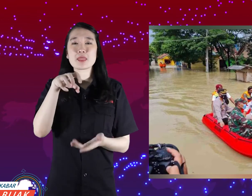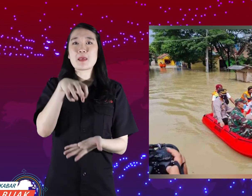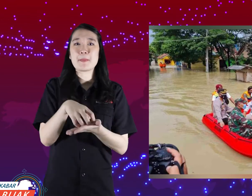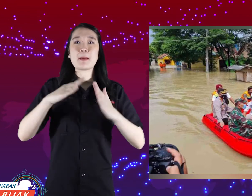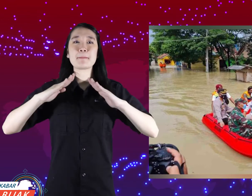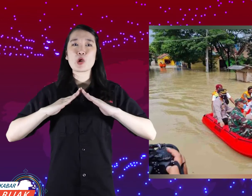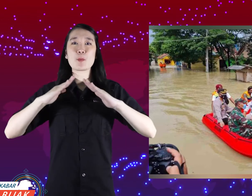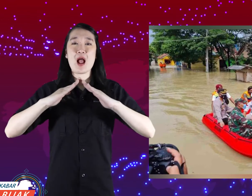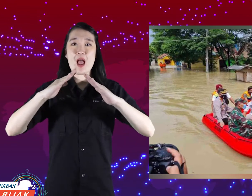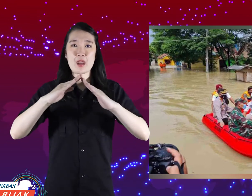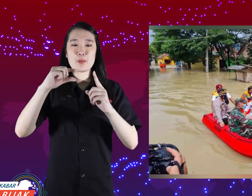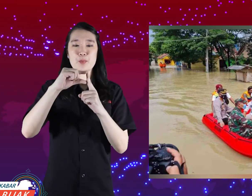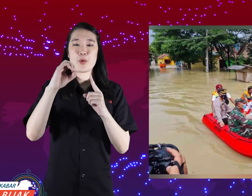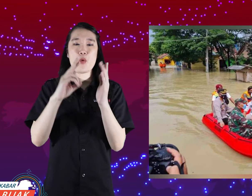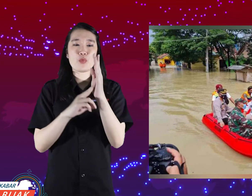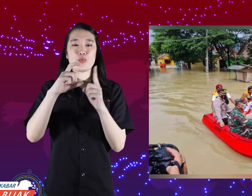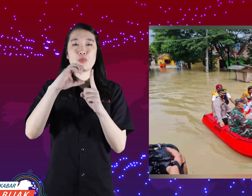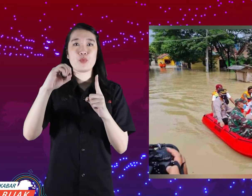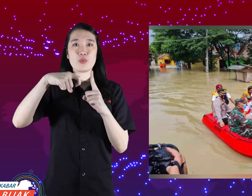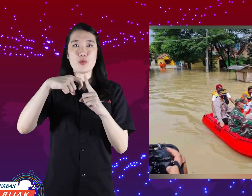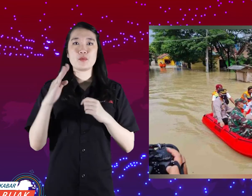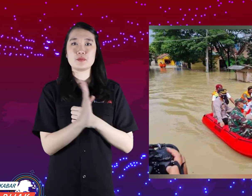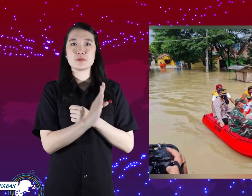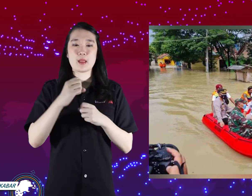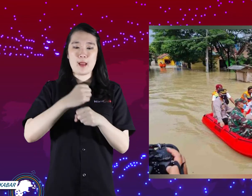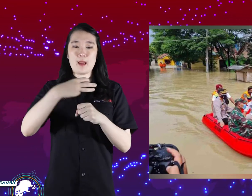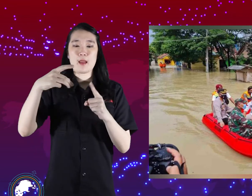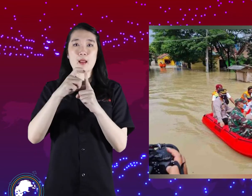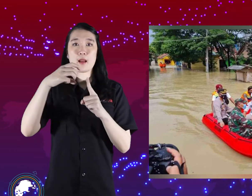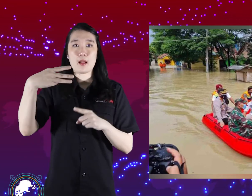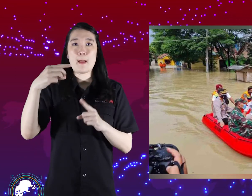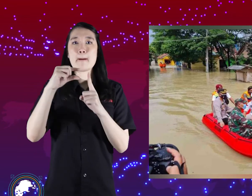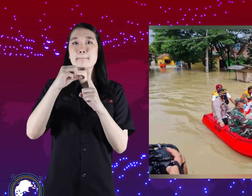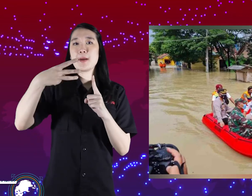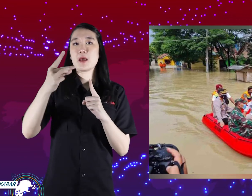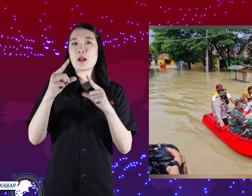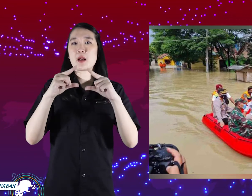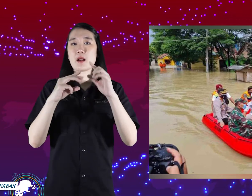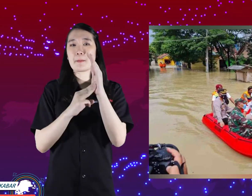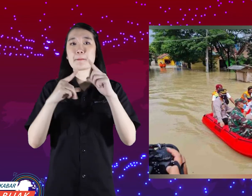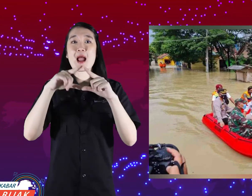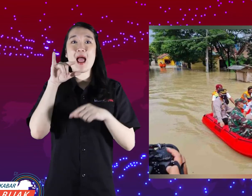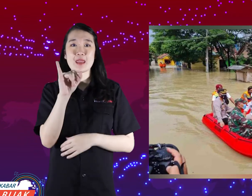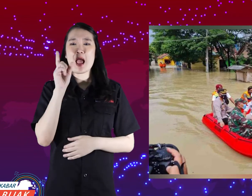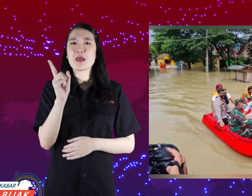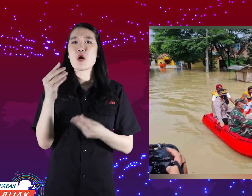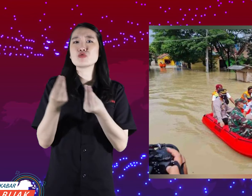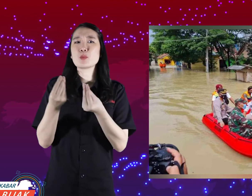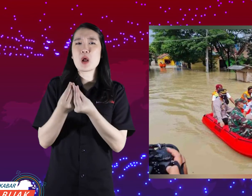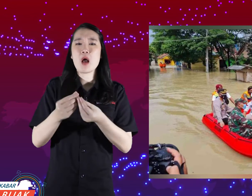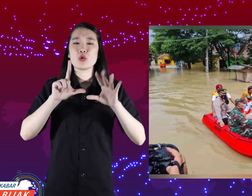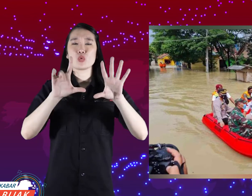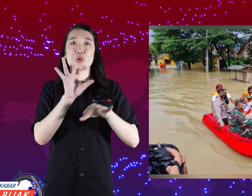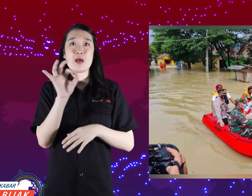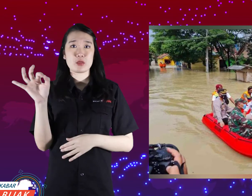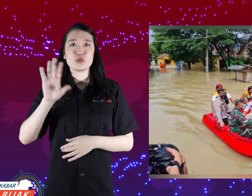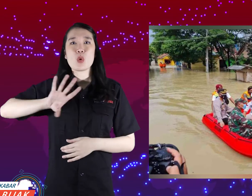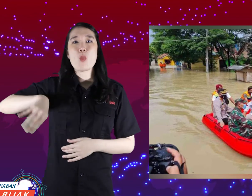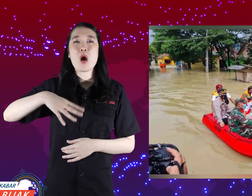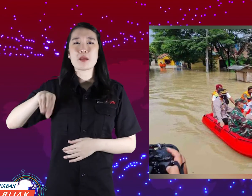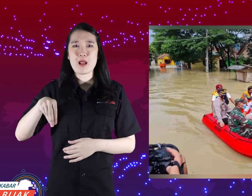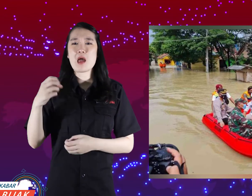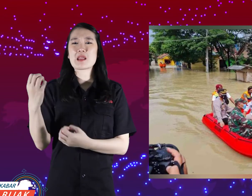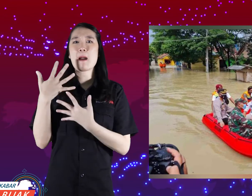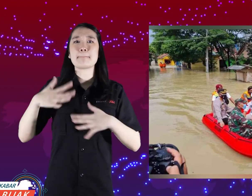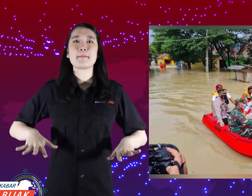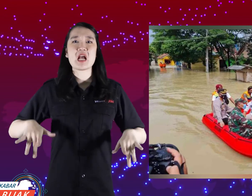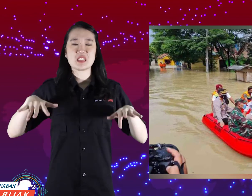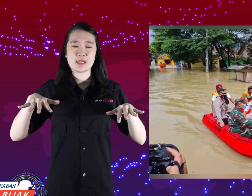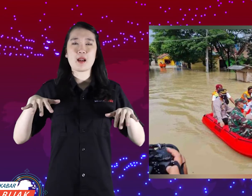Di Perumahan Pondok Gede Permai terdapat sebanyak 700 kepala keluarga yang terkena banjir.